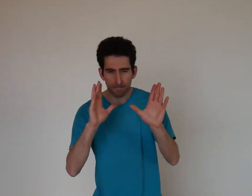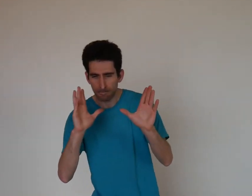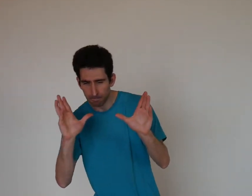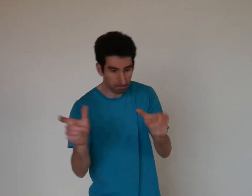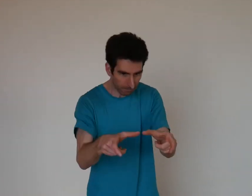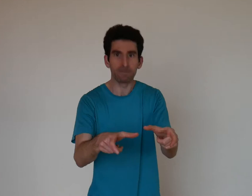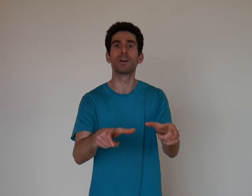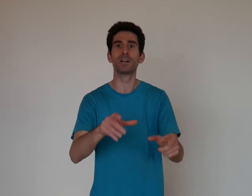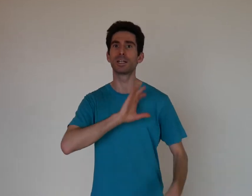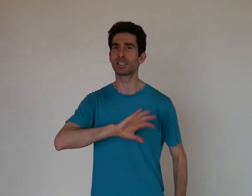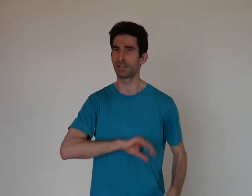Essaie de le repérer.